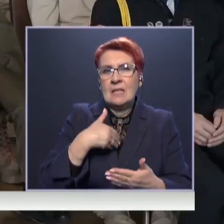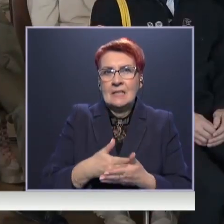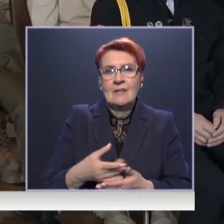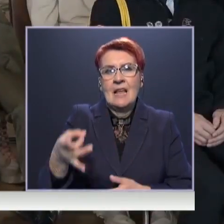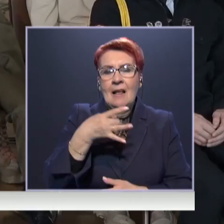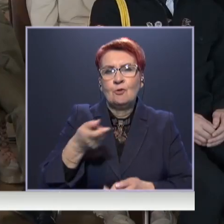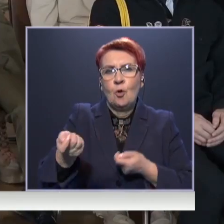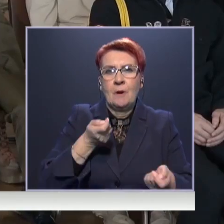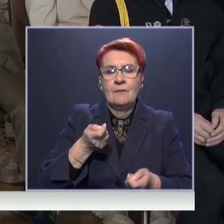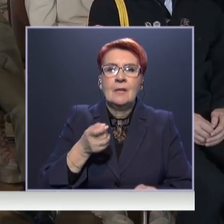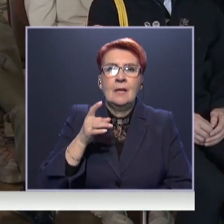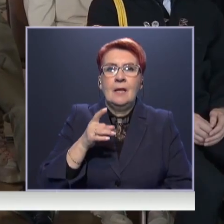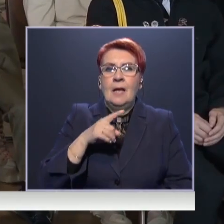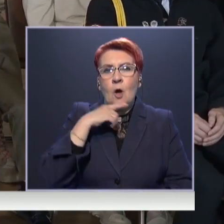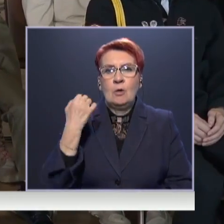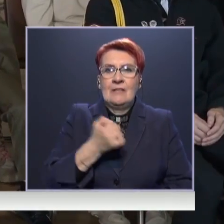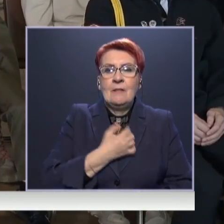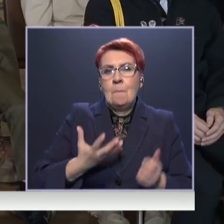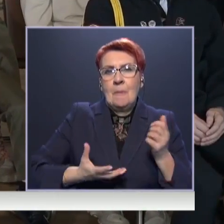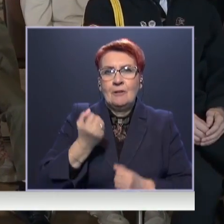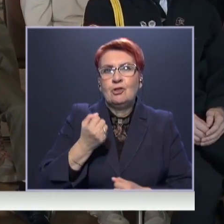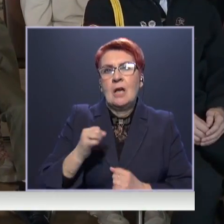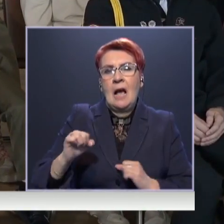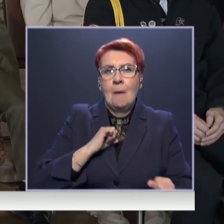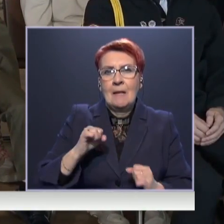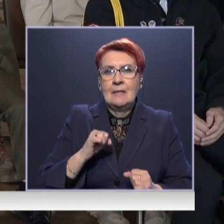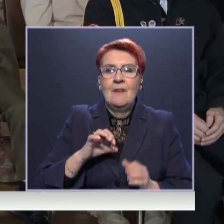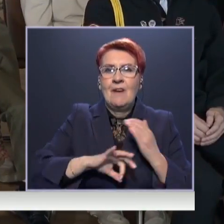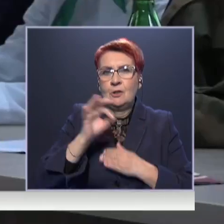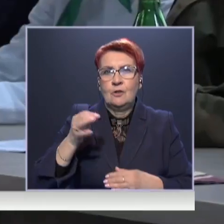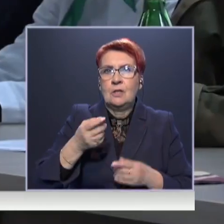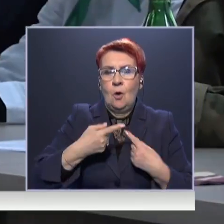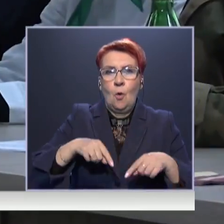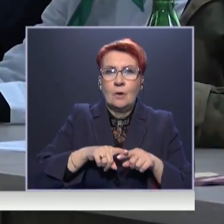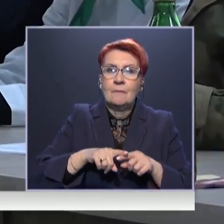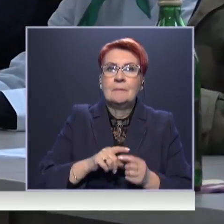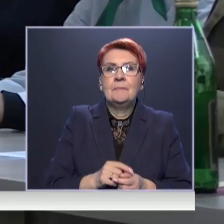управлений росгвардии при поддержке командования восточным округом организаторы и телемоста рассказали